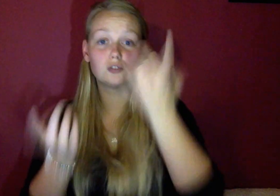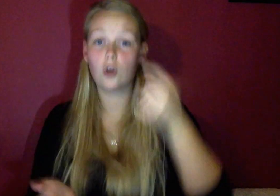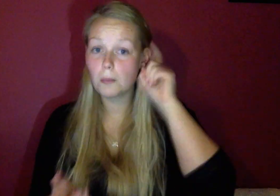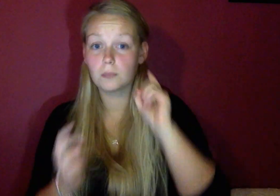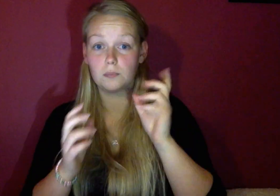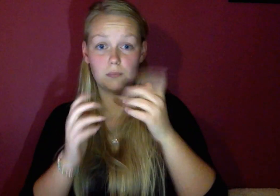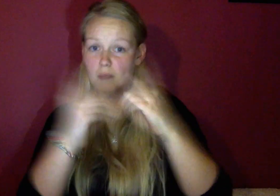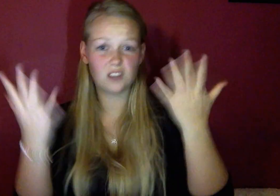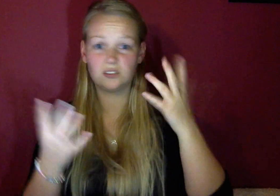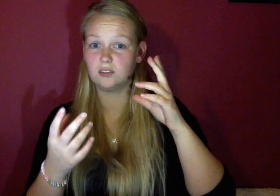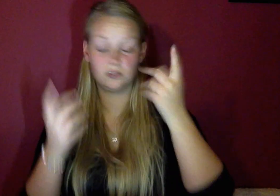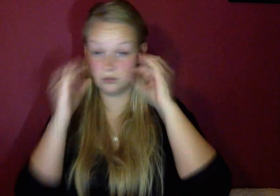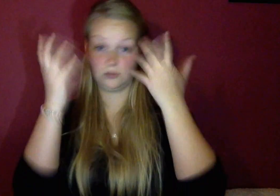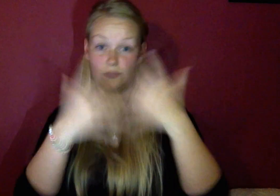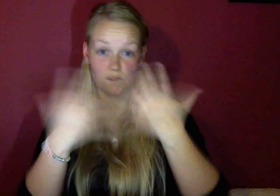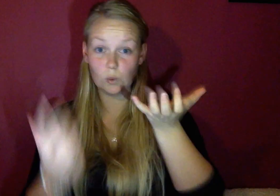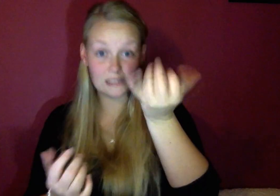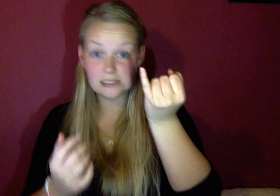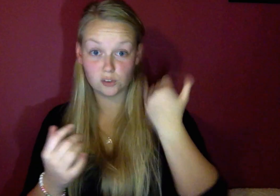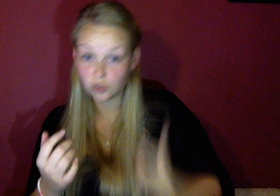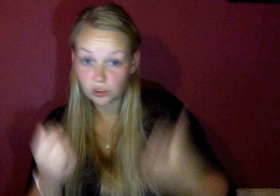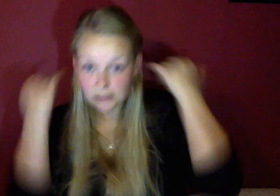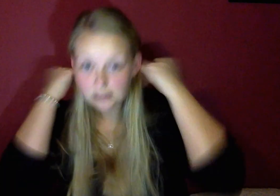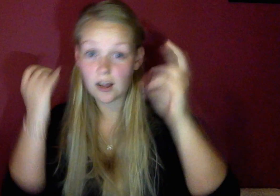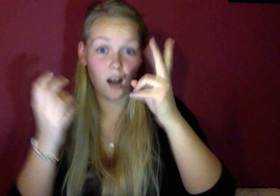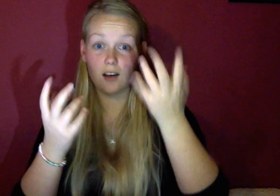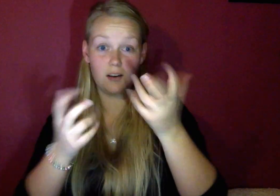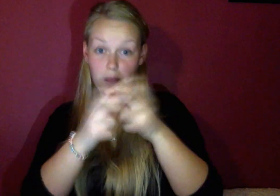Till exempel om en dag hörapparaten bara inte passar eller slutar fungera. Likaså med CI, om de "dör".